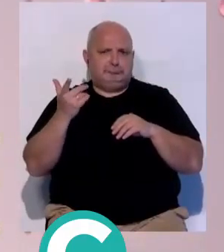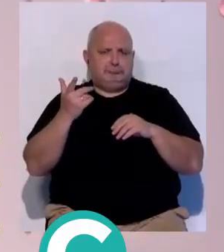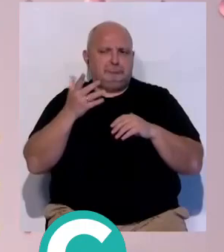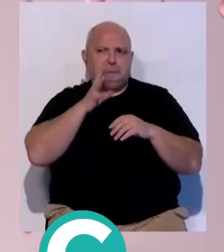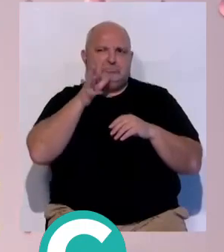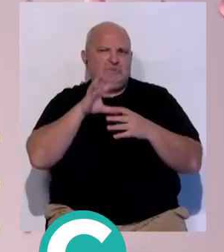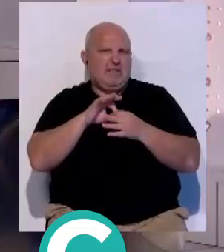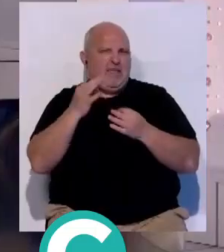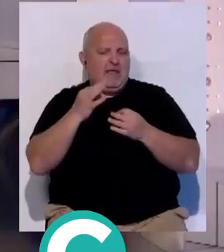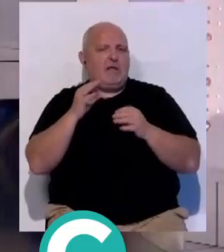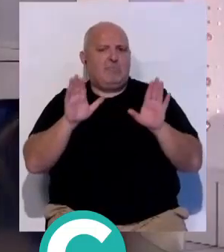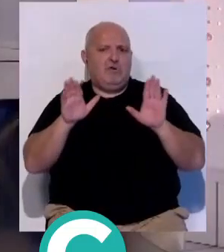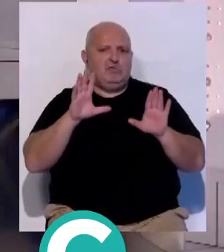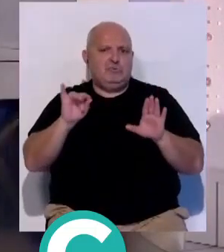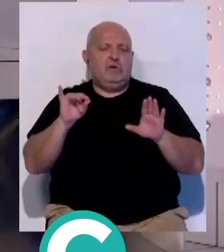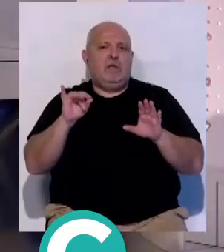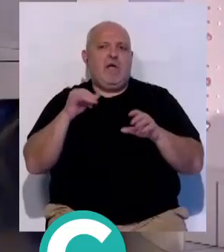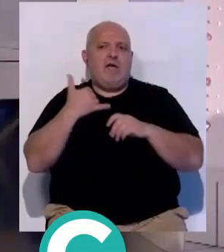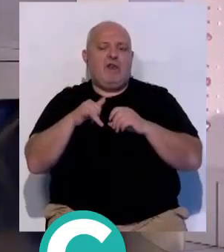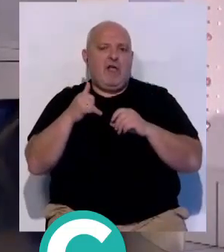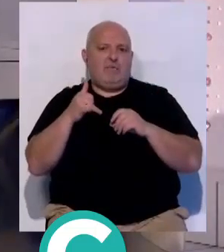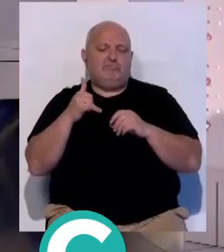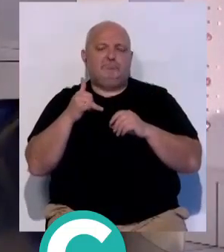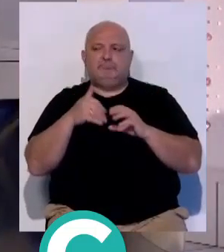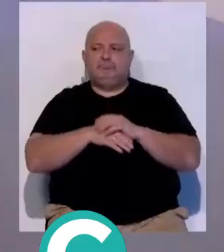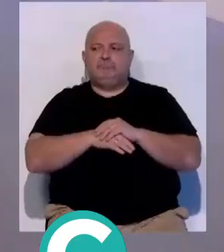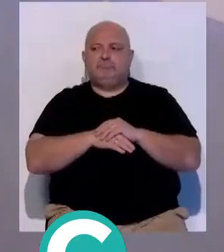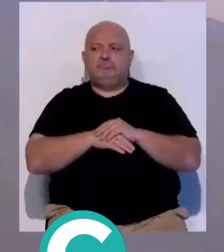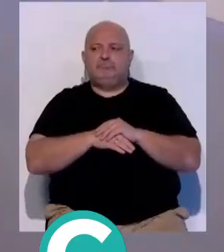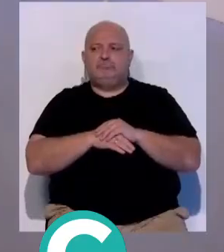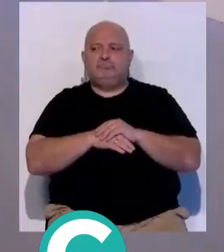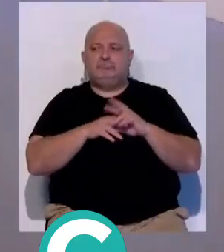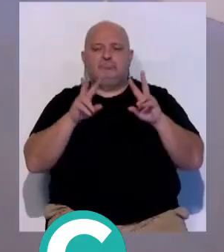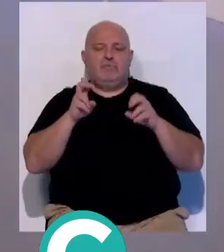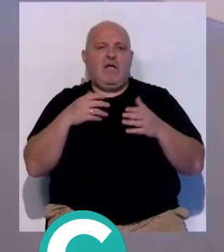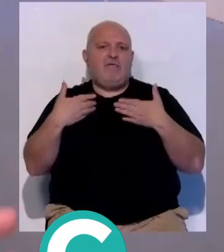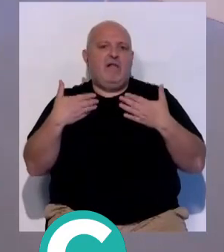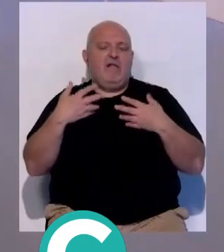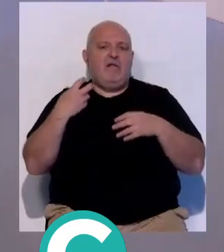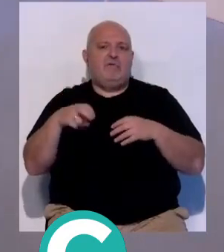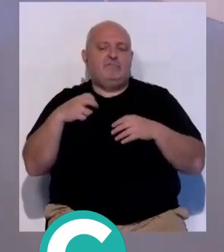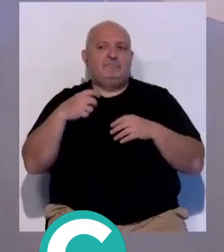ni quién ni quién iba a estar Entonces se trataba de hablar de fútbol nosotros lo estamos haciendo